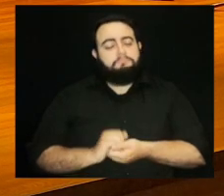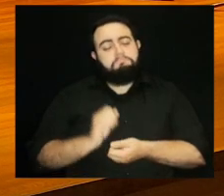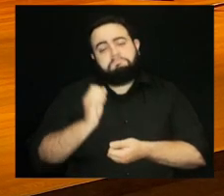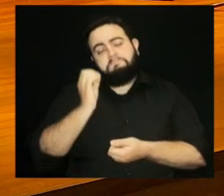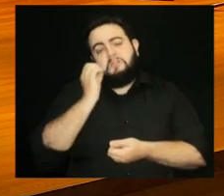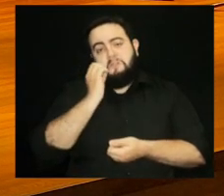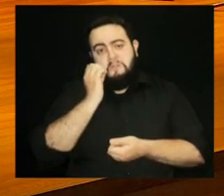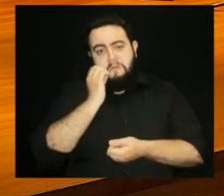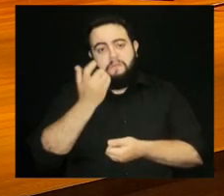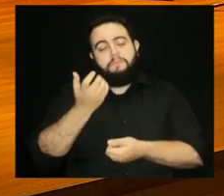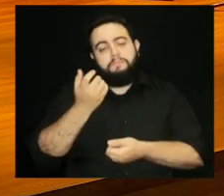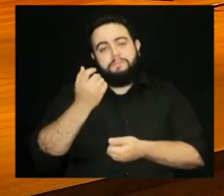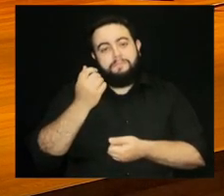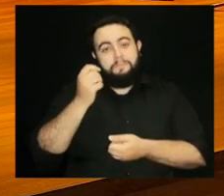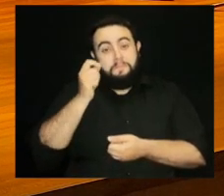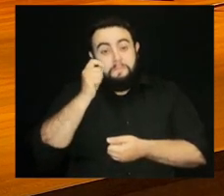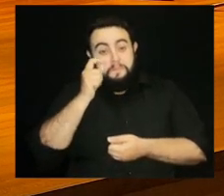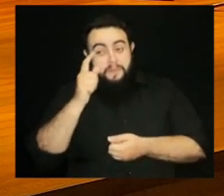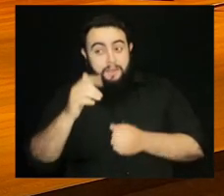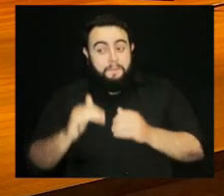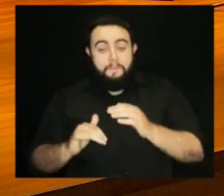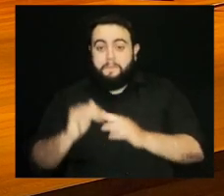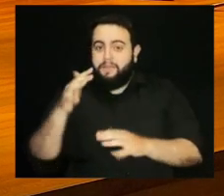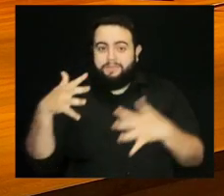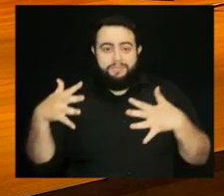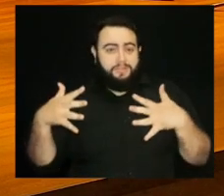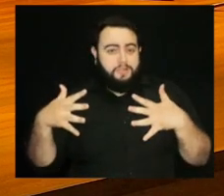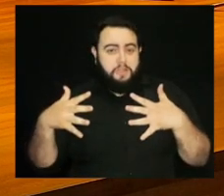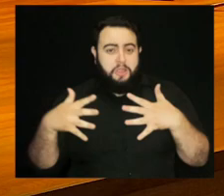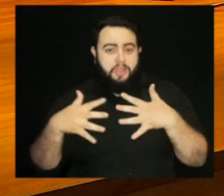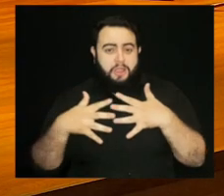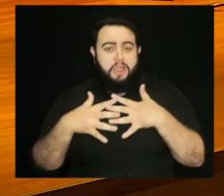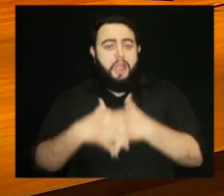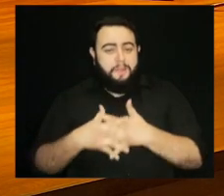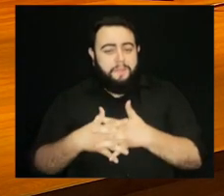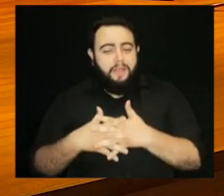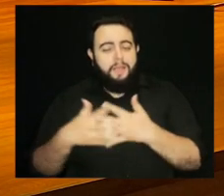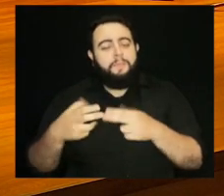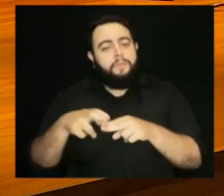foi muito mais complicado, porque era resumir a história de um país inteiro é mais complicado